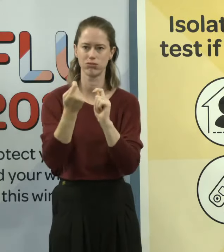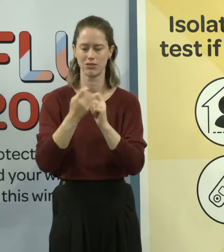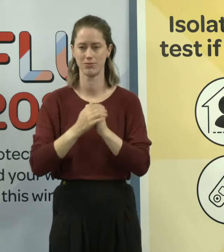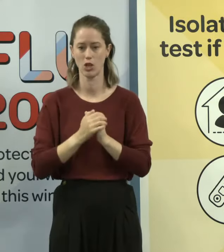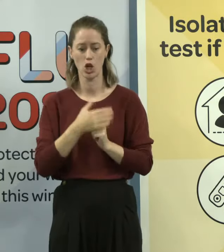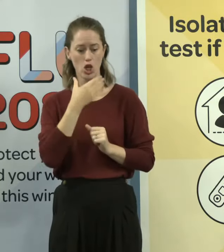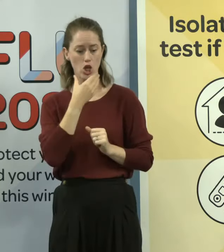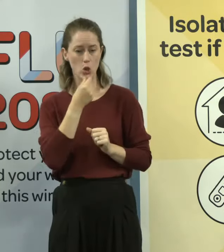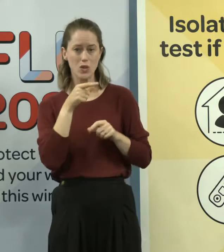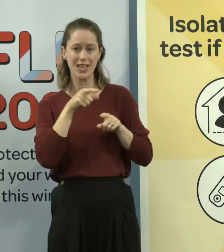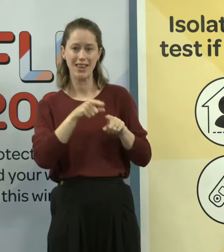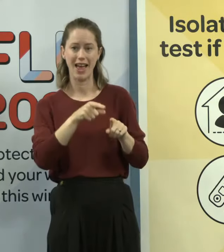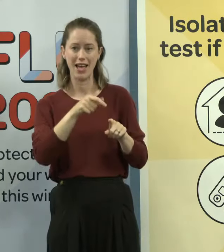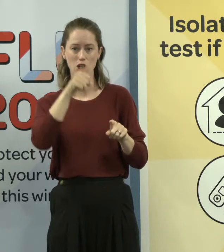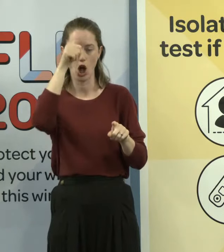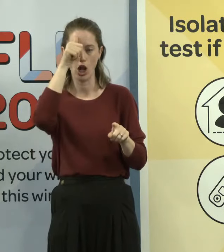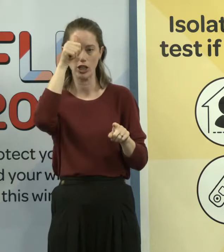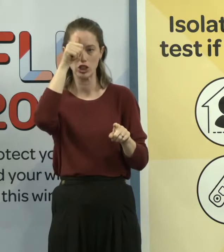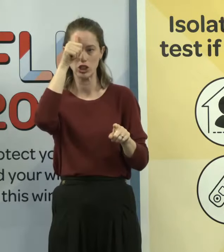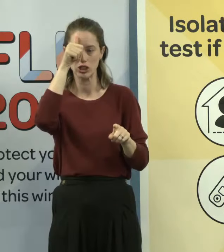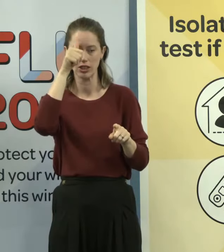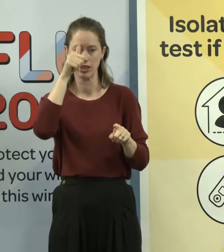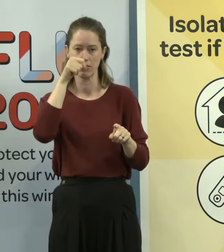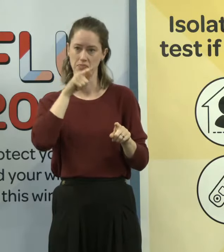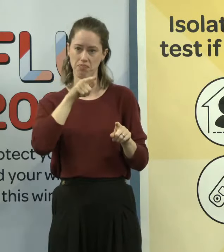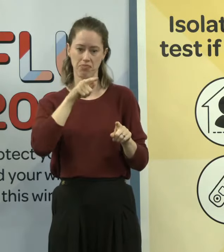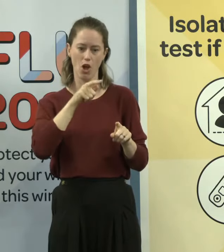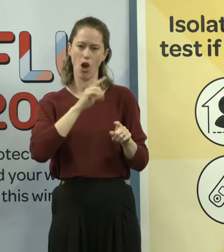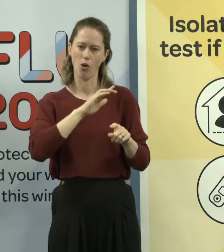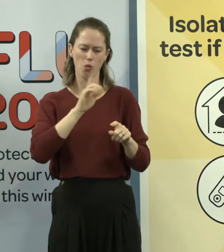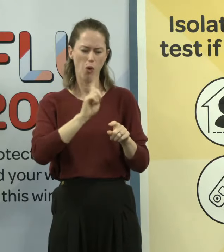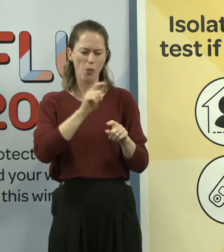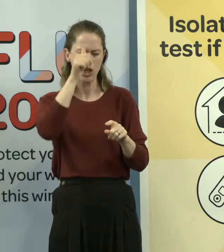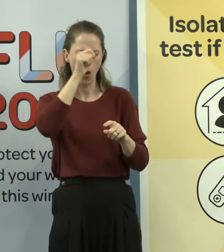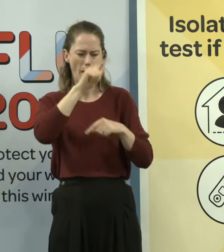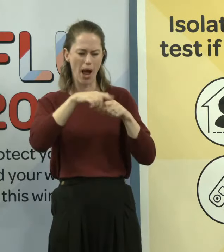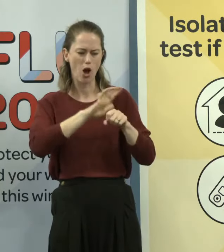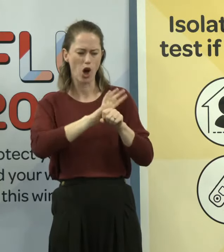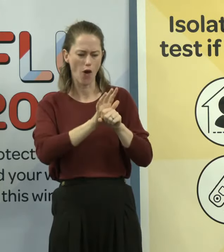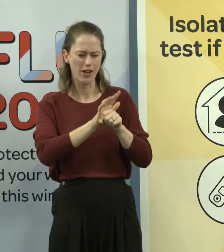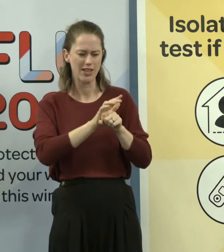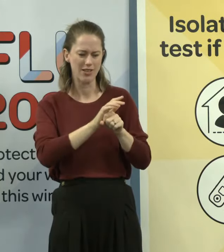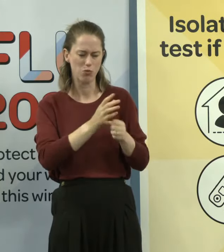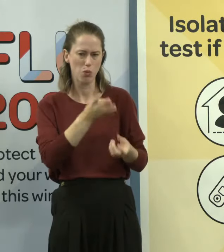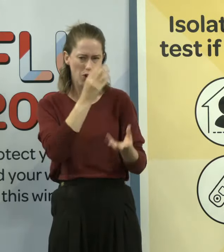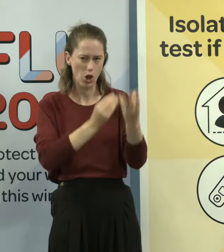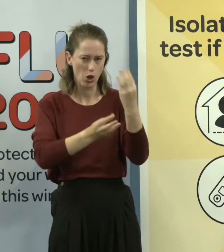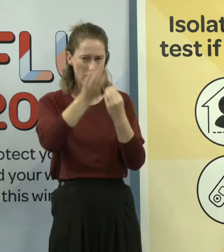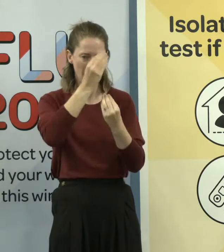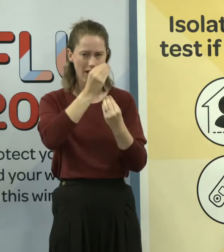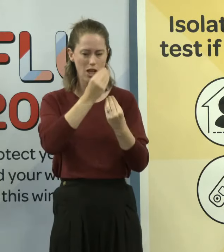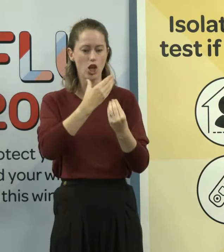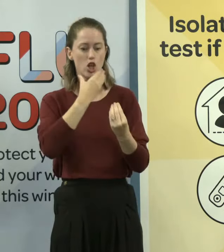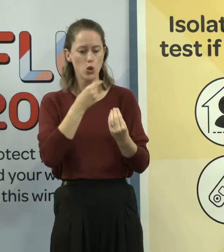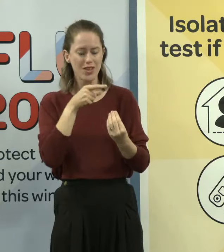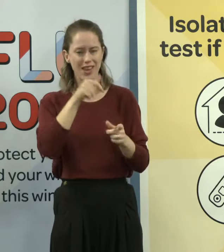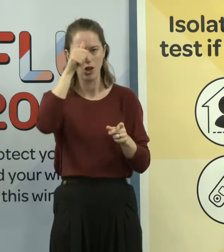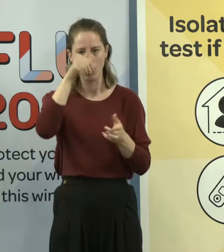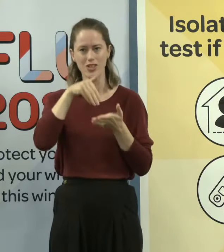maimoatanga, mo te matauranga, mo te wheako me te mohio. Te